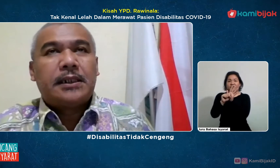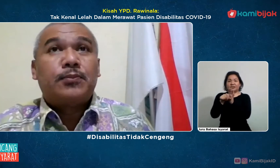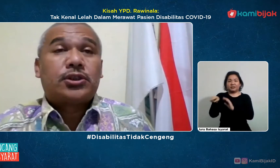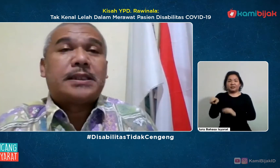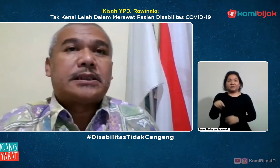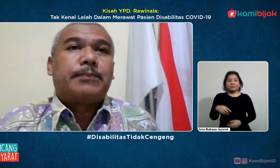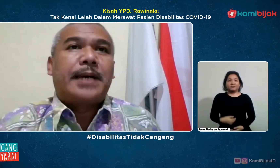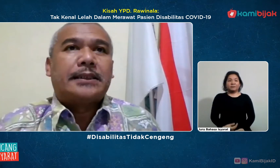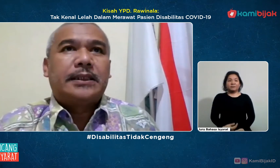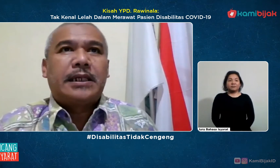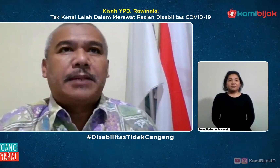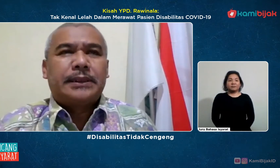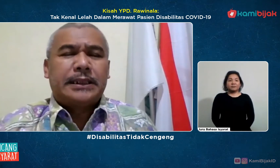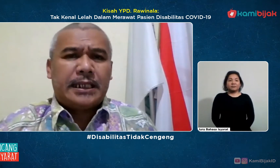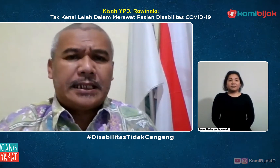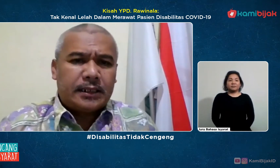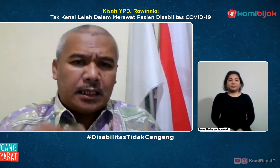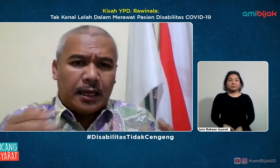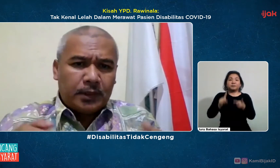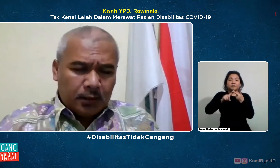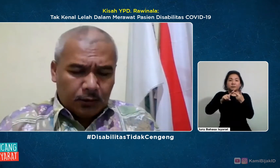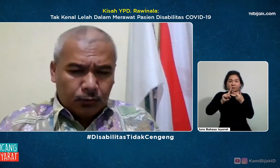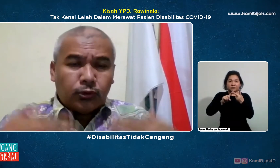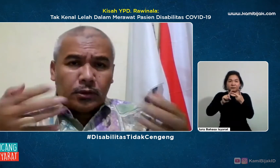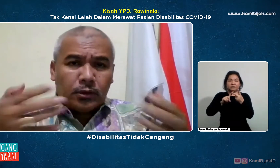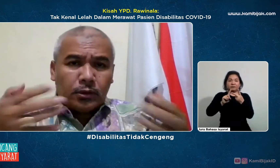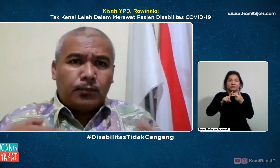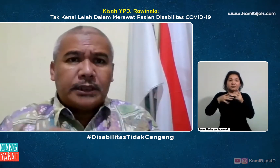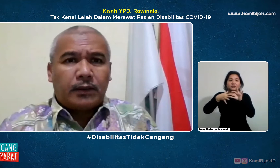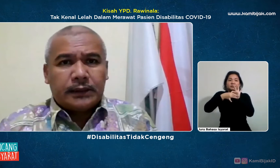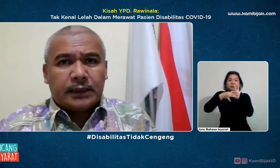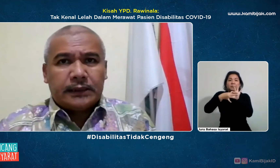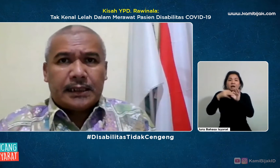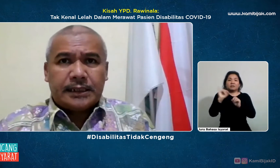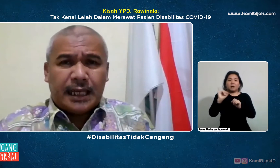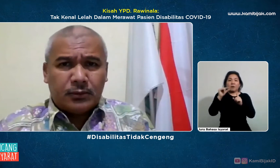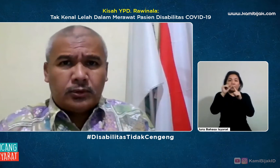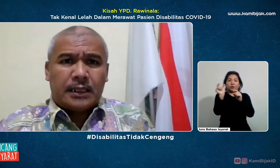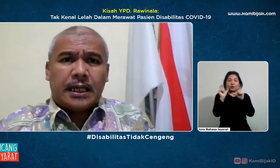dengan Puskesmas setempat ini kepentingannya adalah untuk monitoring tentang kesehatan